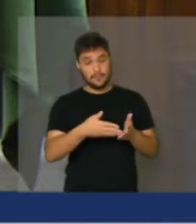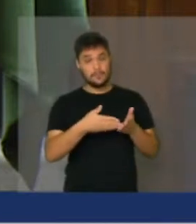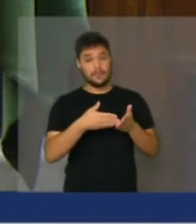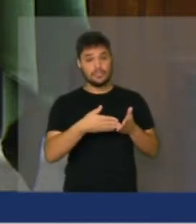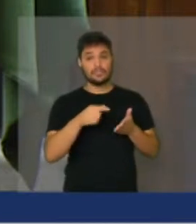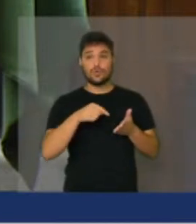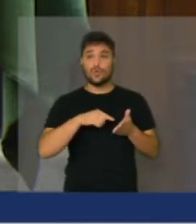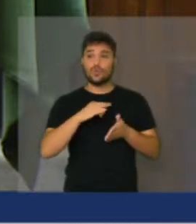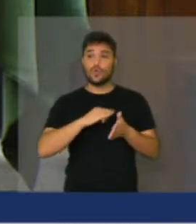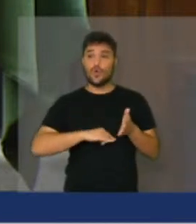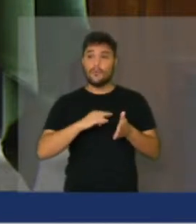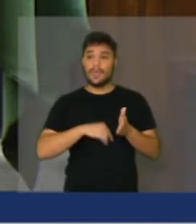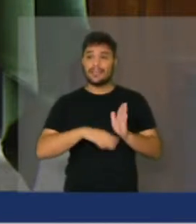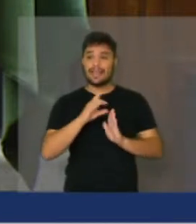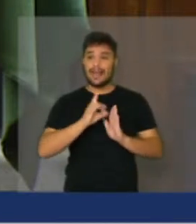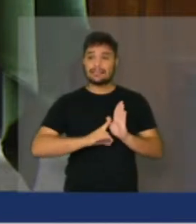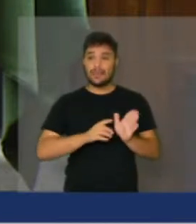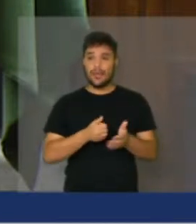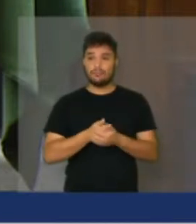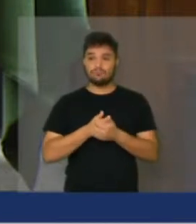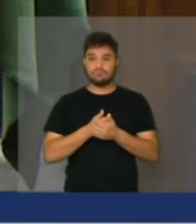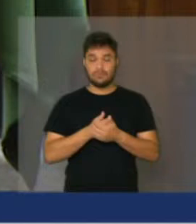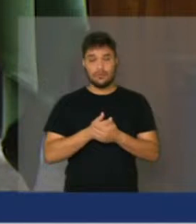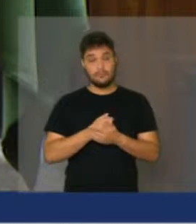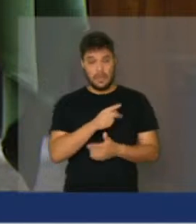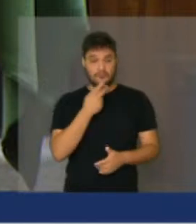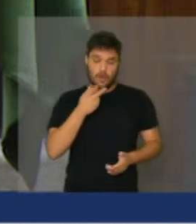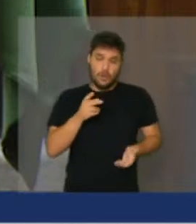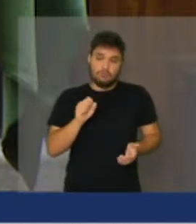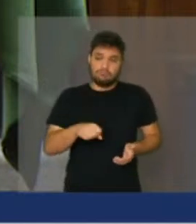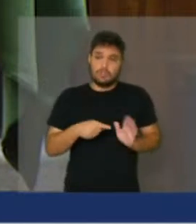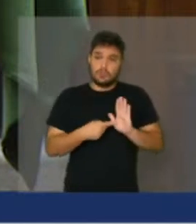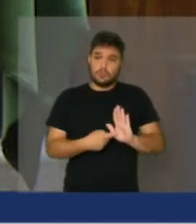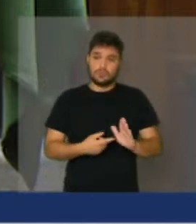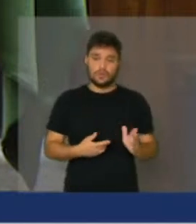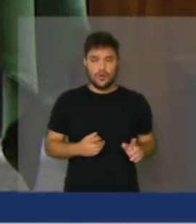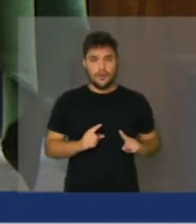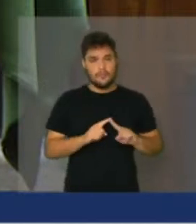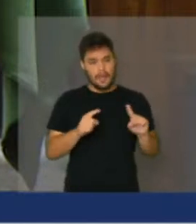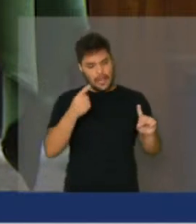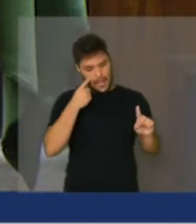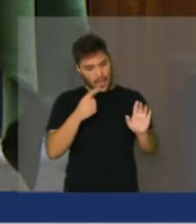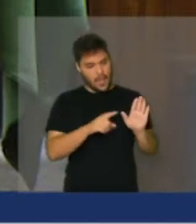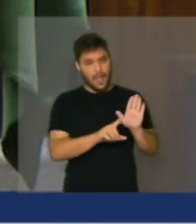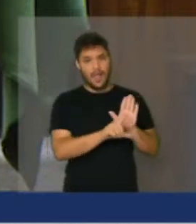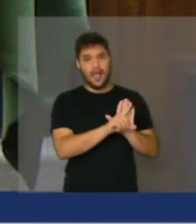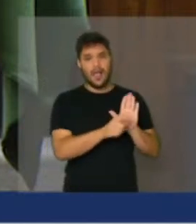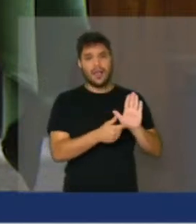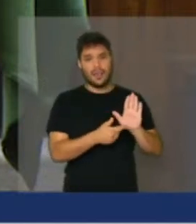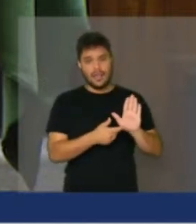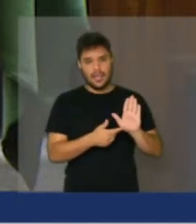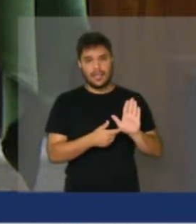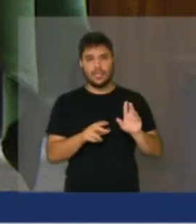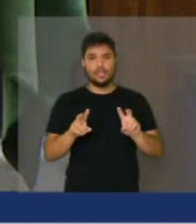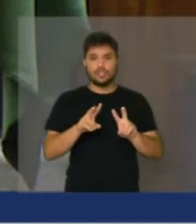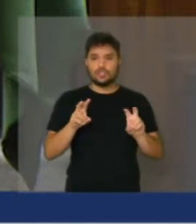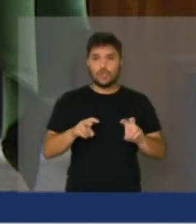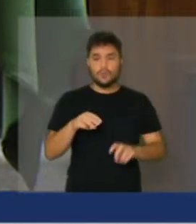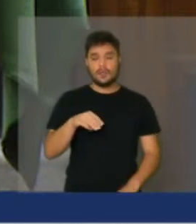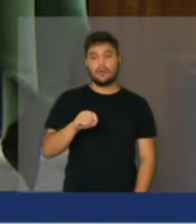QUE DECLAROU. OLHANDO A LEGISLAÇÃO QUE TRATA DA MORALIDADE PÚBLICA E DAS CONDIÇÕES PARA A HABILITAÇÃO PARA ASSUMIR